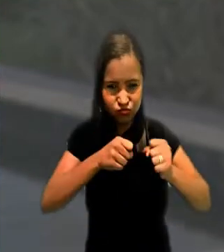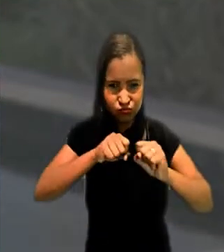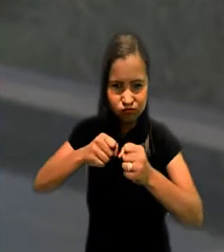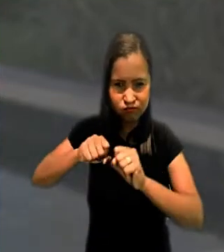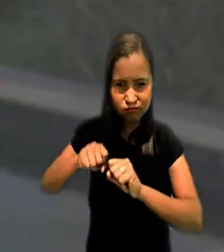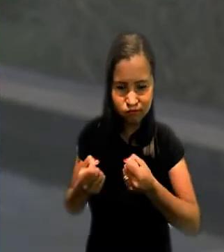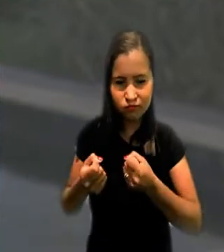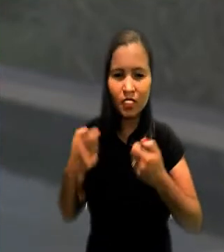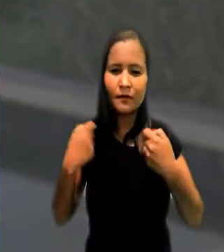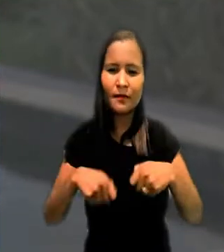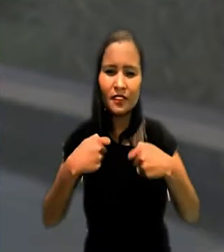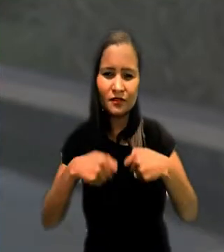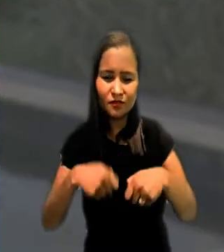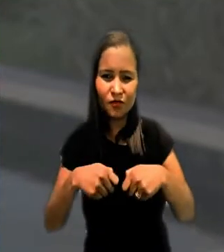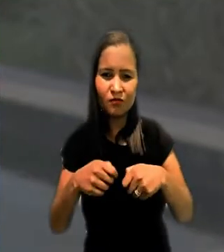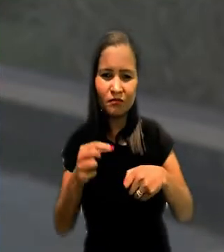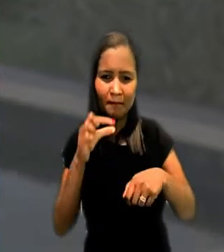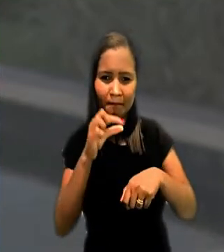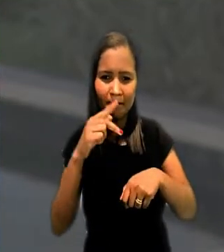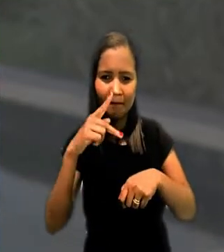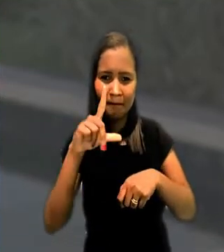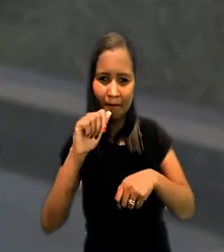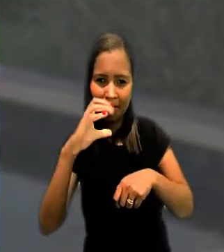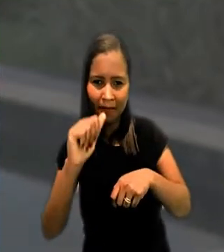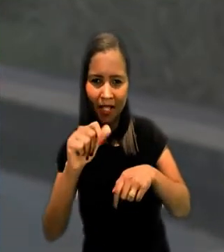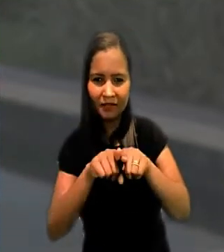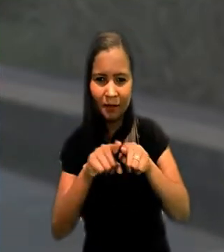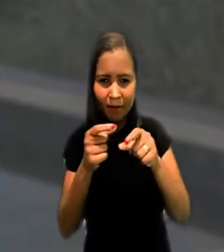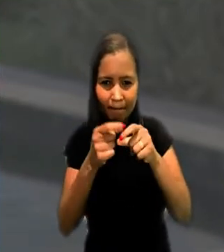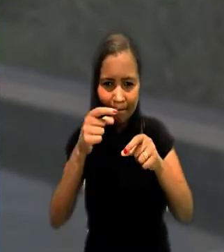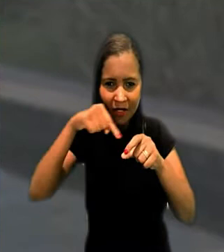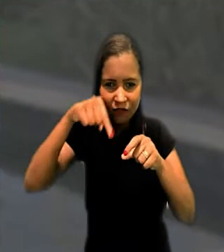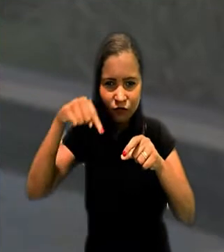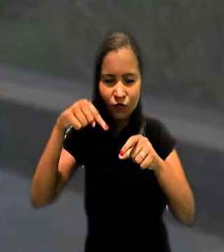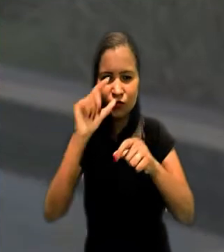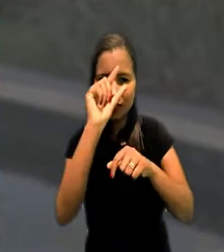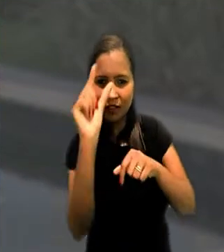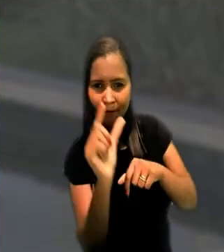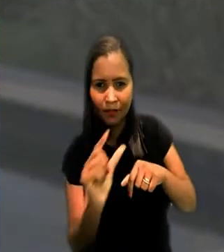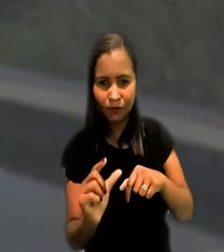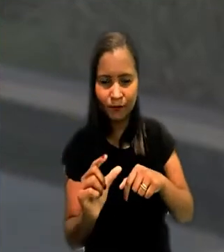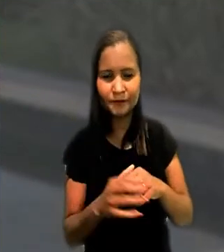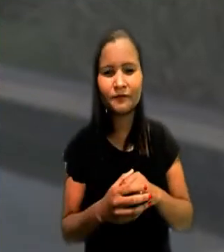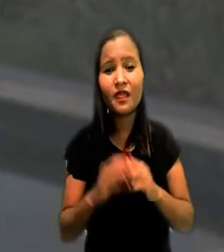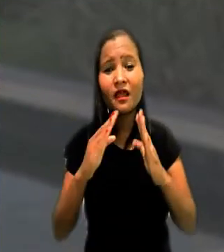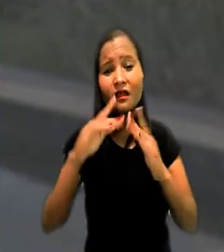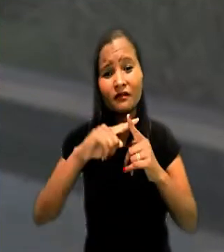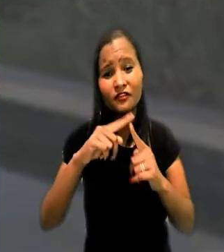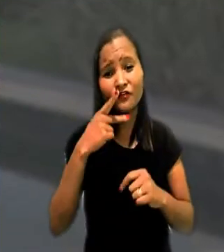fraturas e precisou colocar placas e parafusos na medula espinhal. A igreja alegou que o acidente